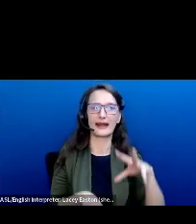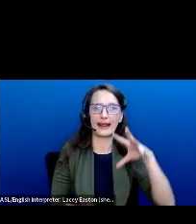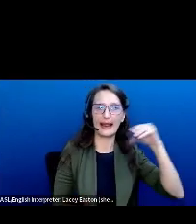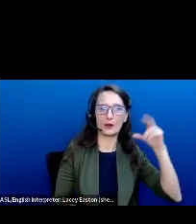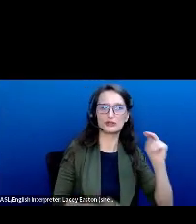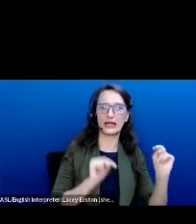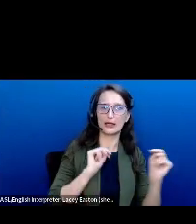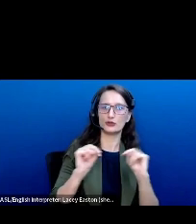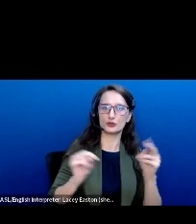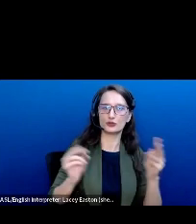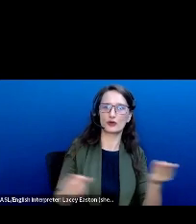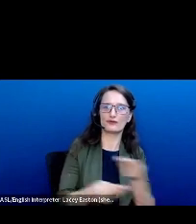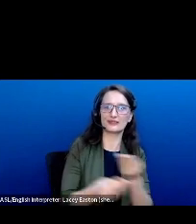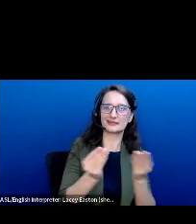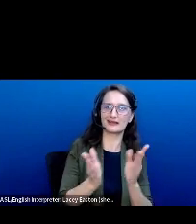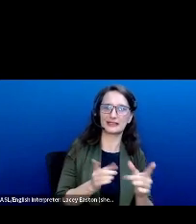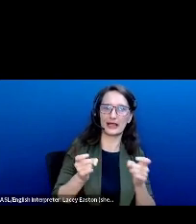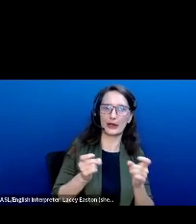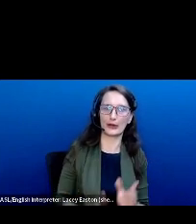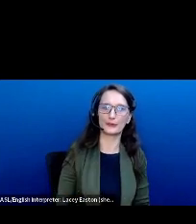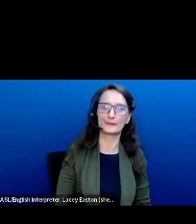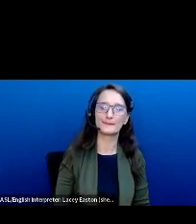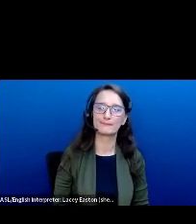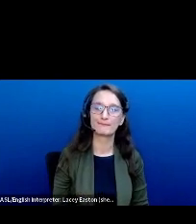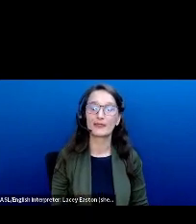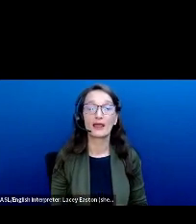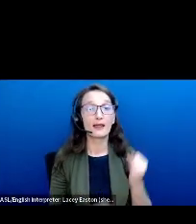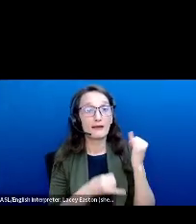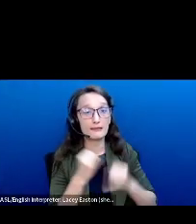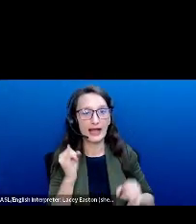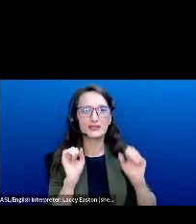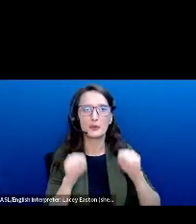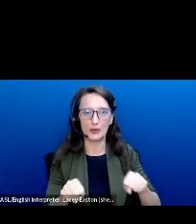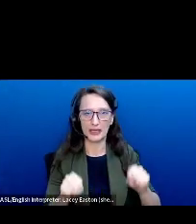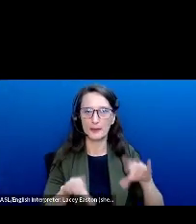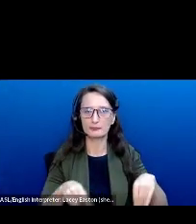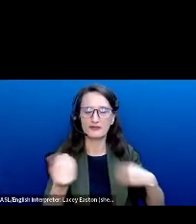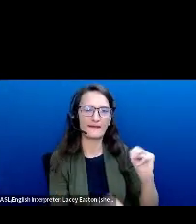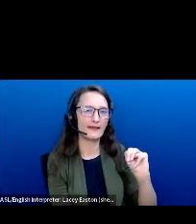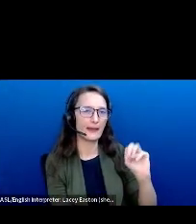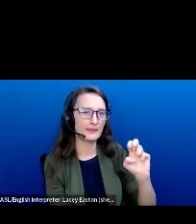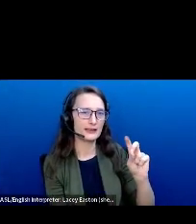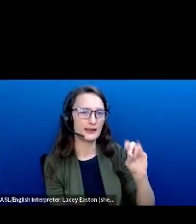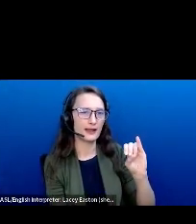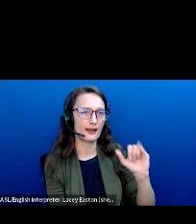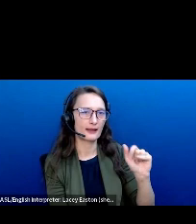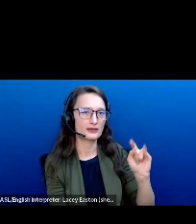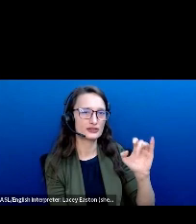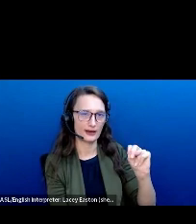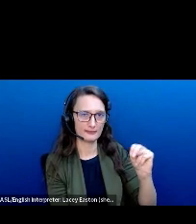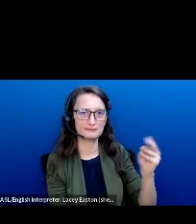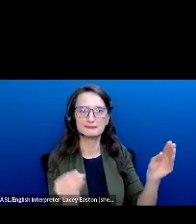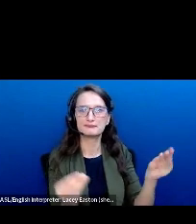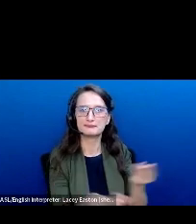. Por último, podemos brindar apoyo de mediación donde trabajamos con distritos y padres para